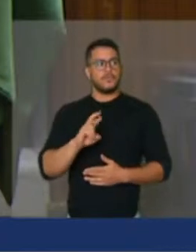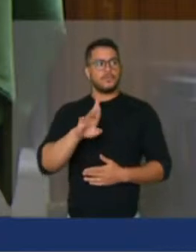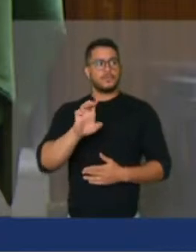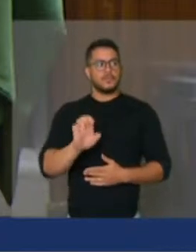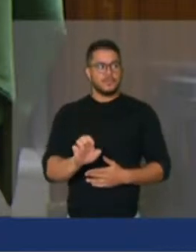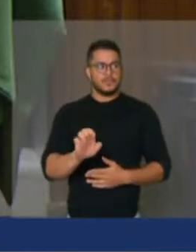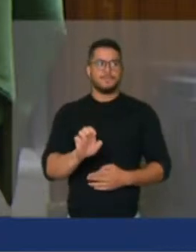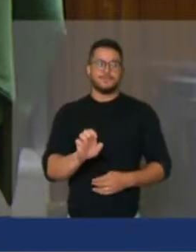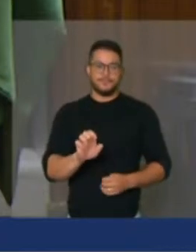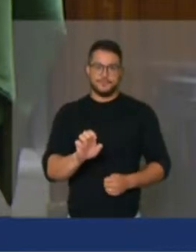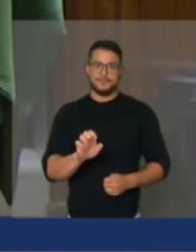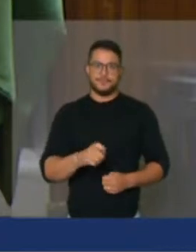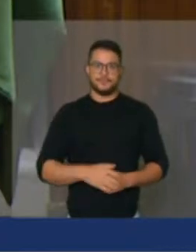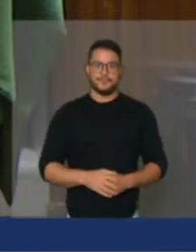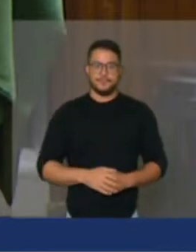IOF QUE AUMENTOU, PARA QUEM